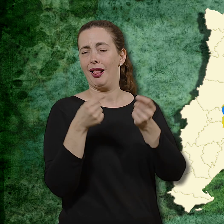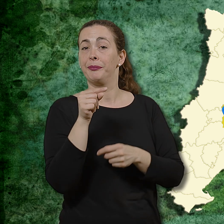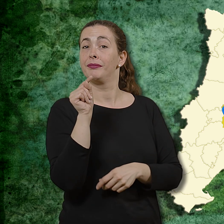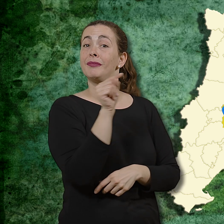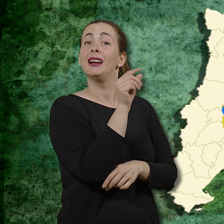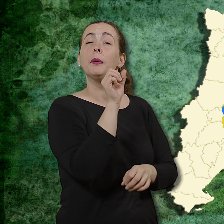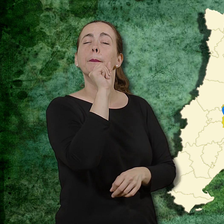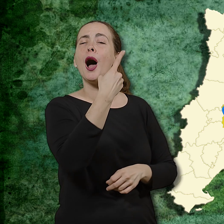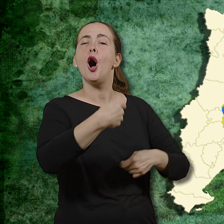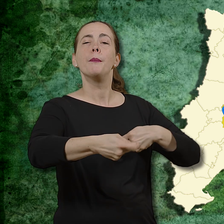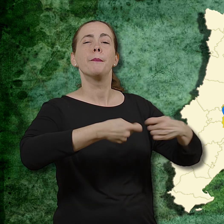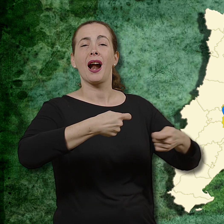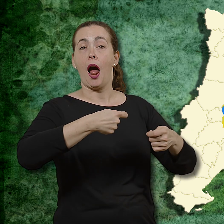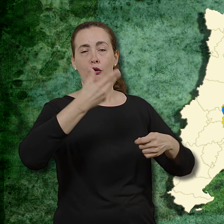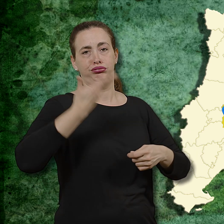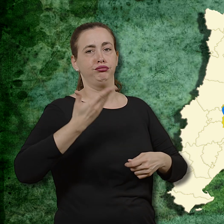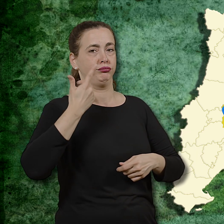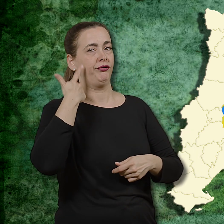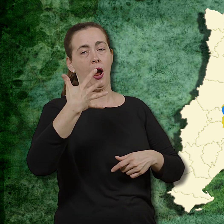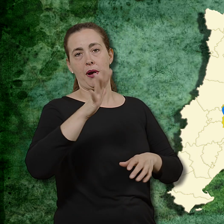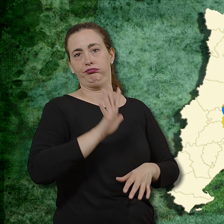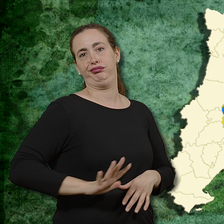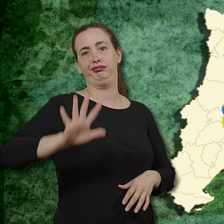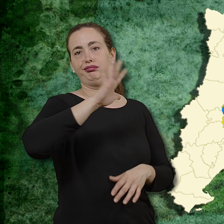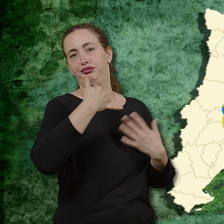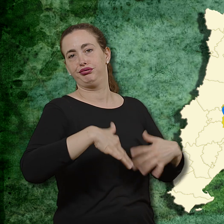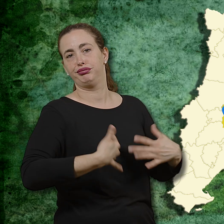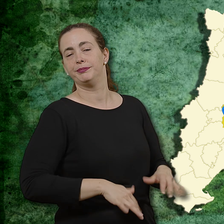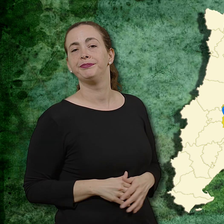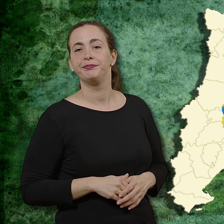un dels mercats de referència a nivell estatal.